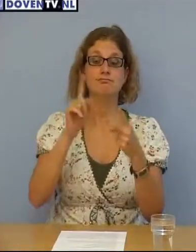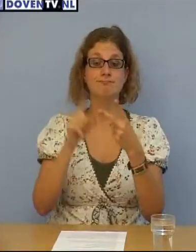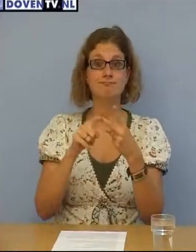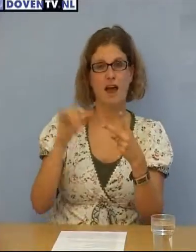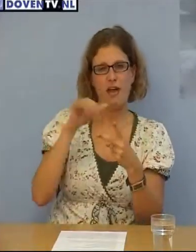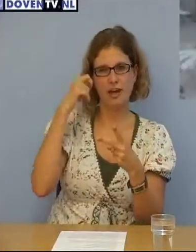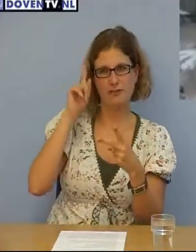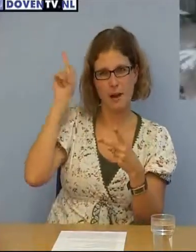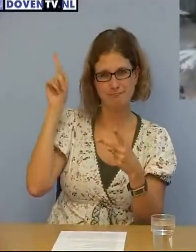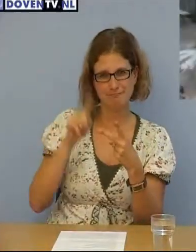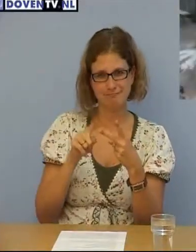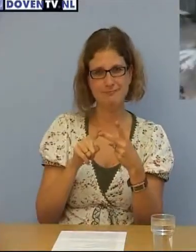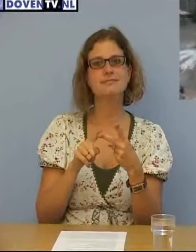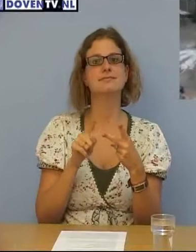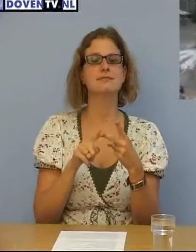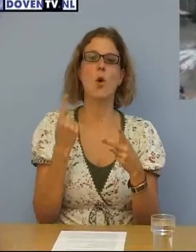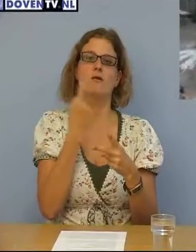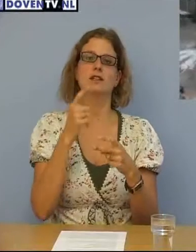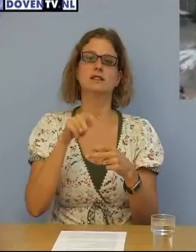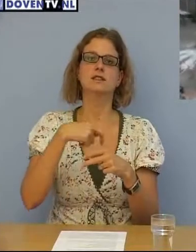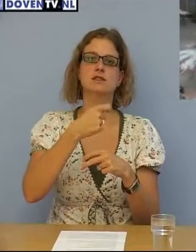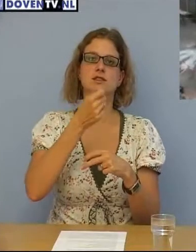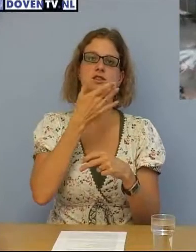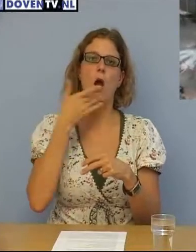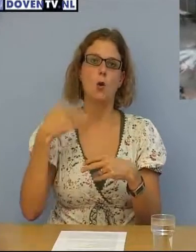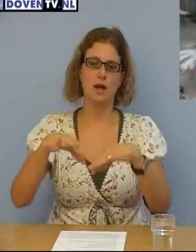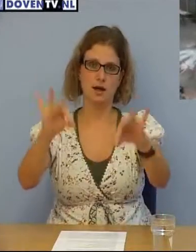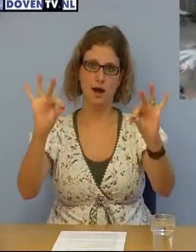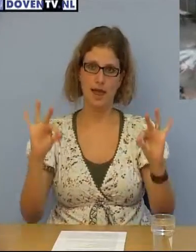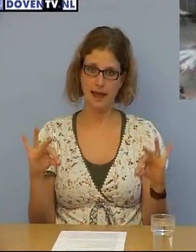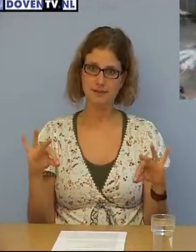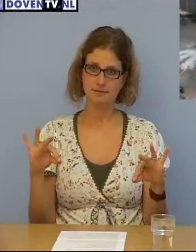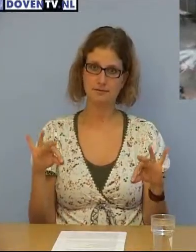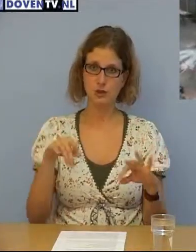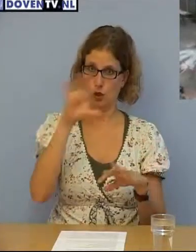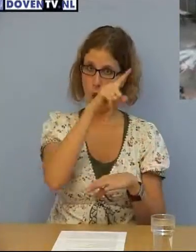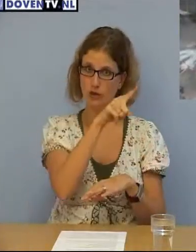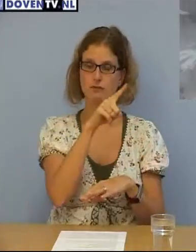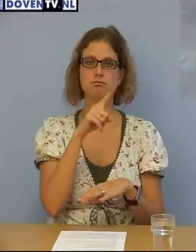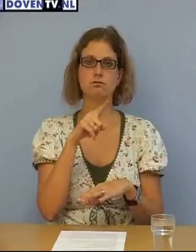De andere film gaat over het suikerkleed in Groningen...